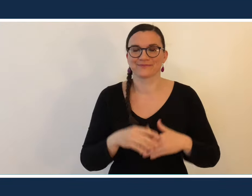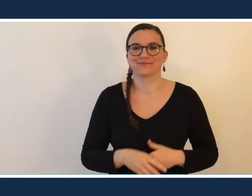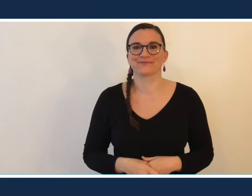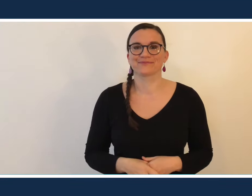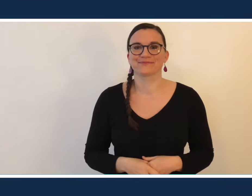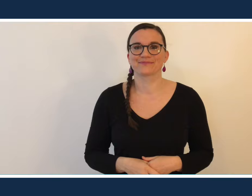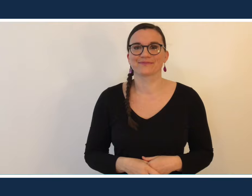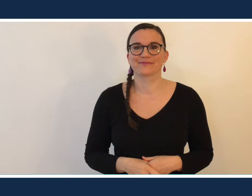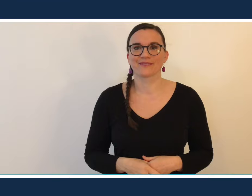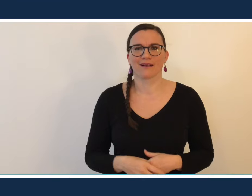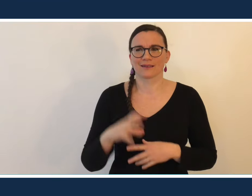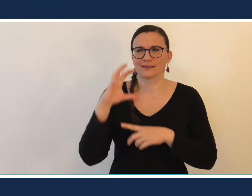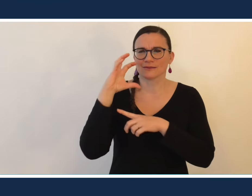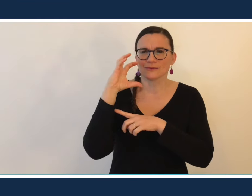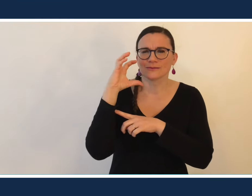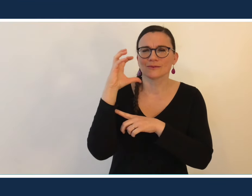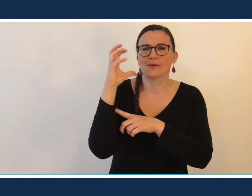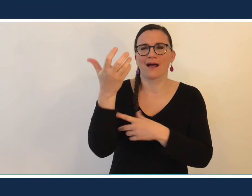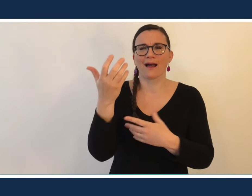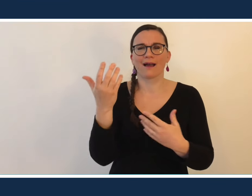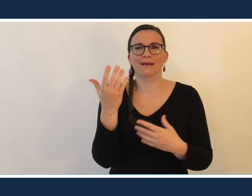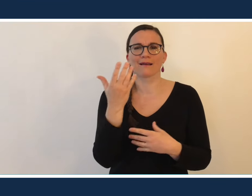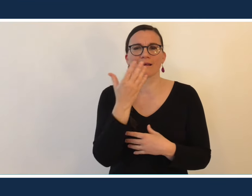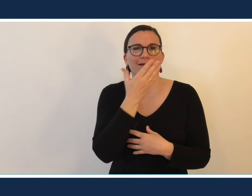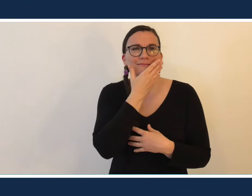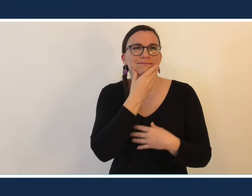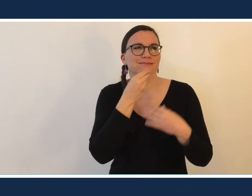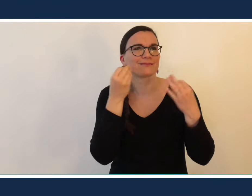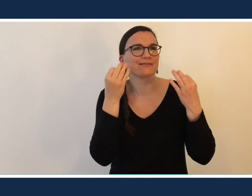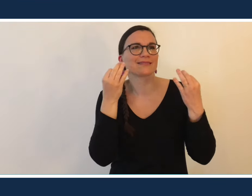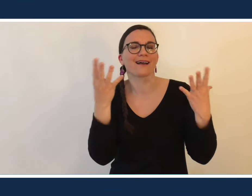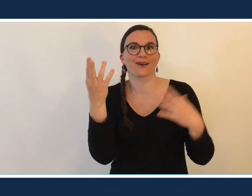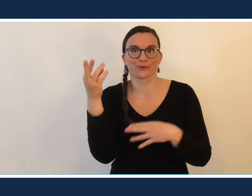C'est le retour des beaux jours, du soleil